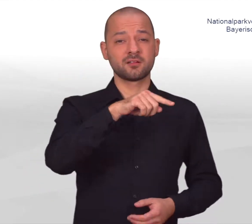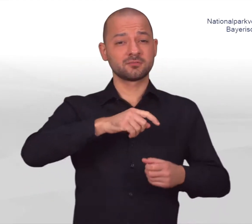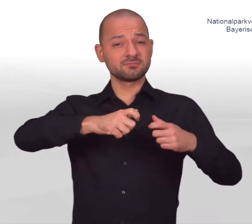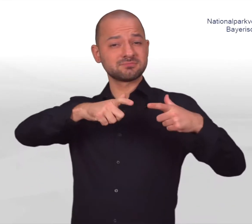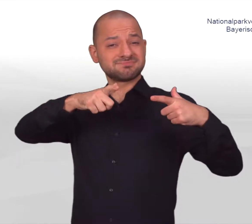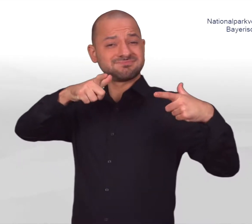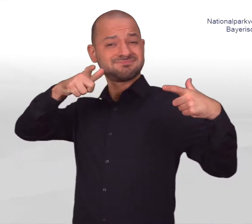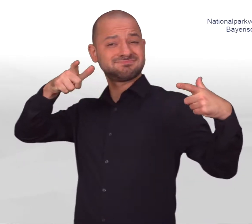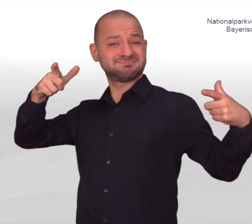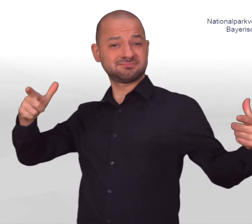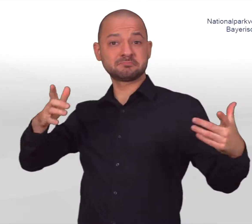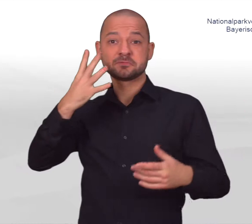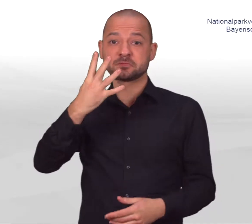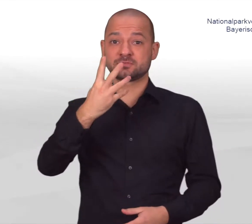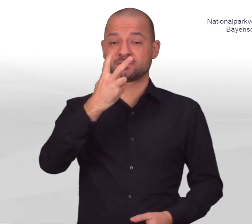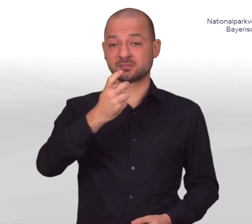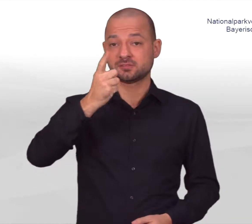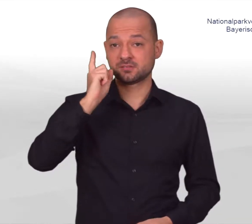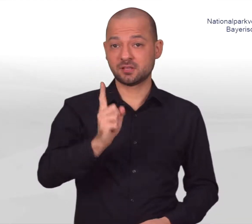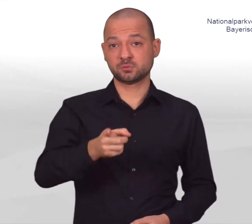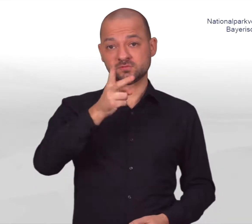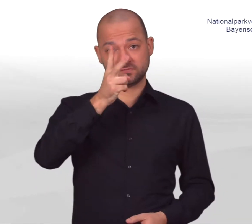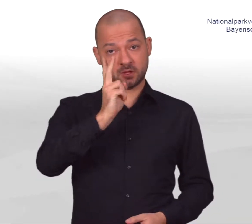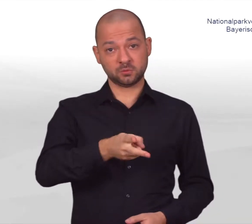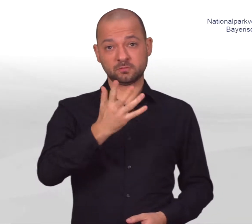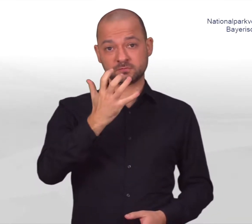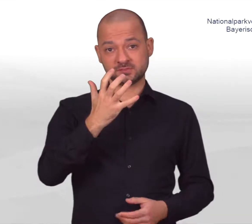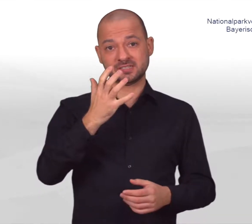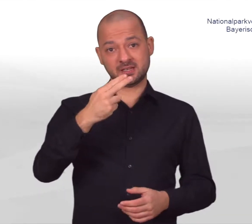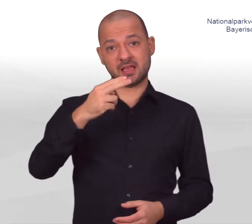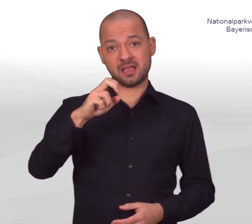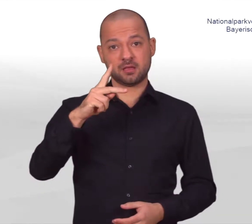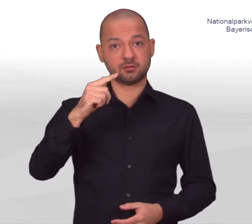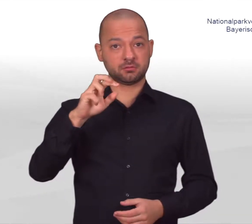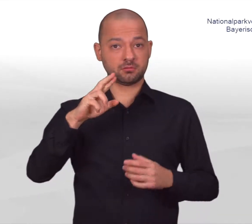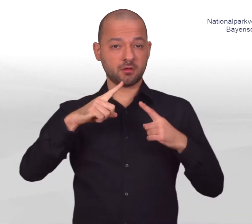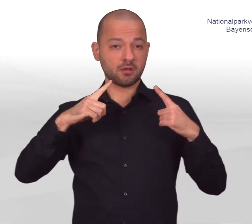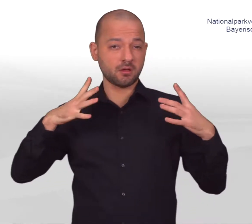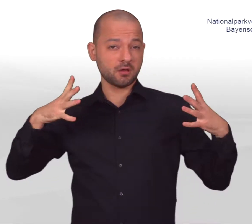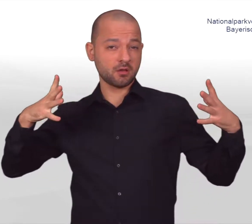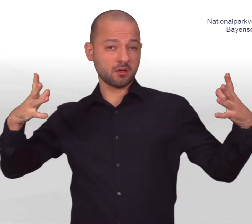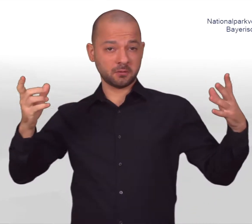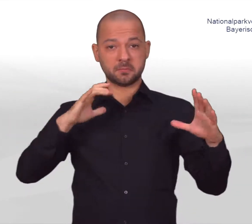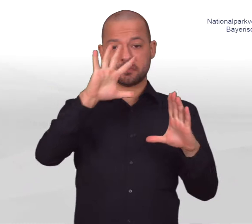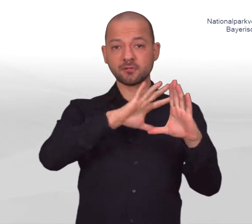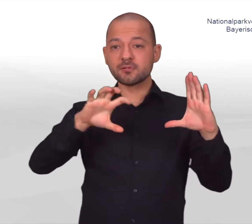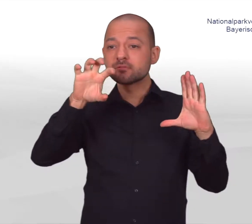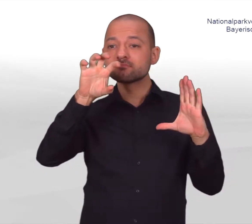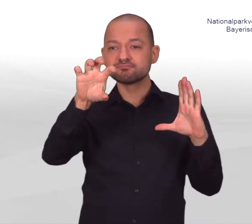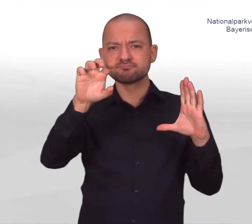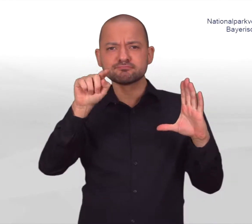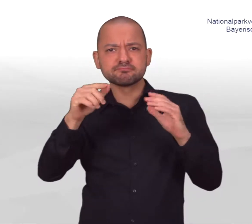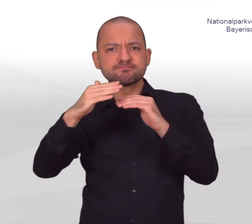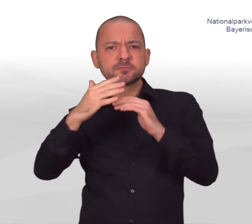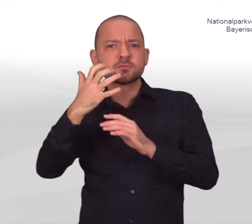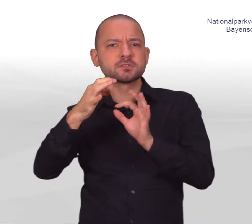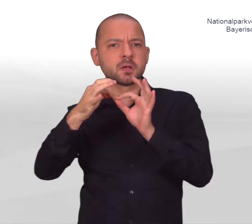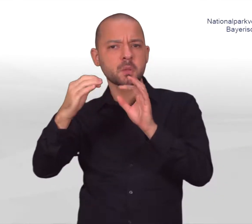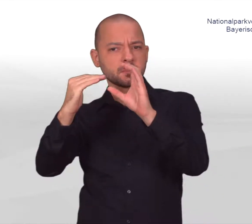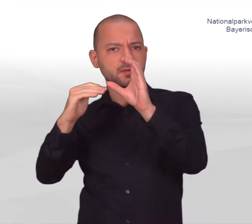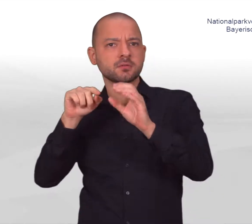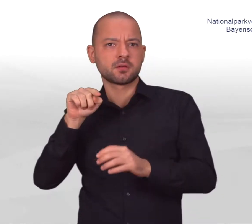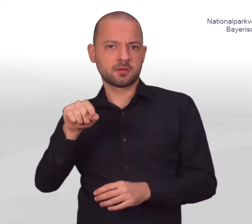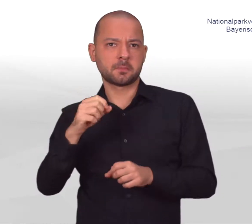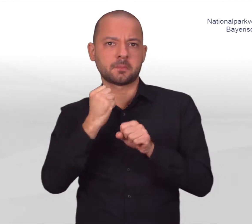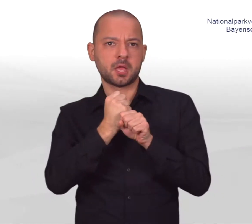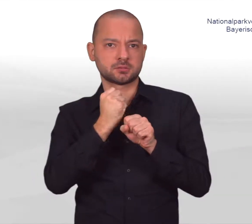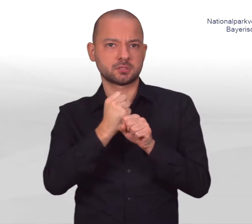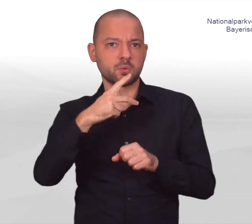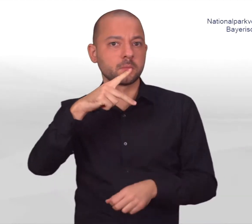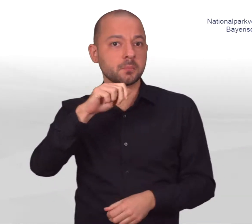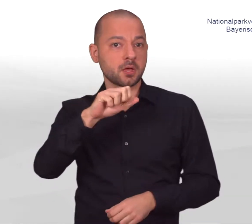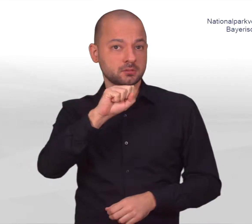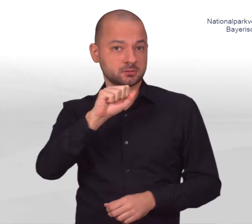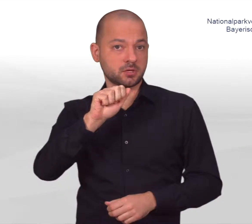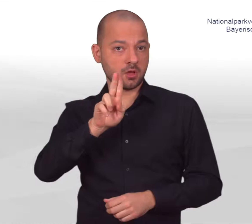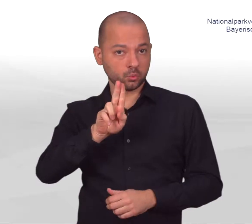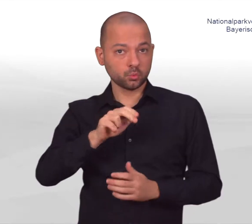erstreckt sich rund 50 km nordöstlich von Passau mit einer Fläche von 24.250 Hektar